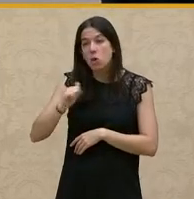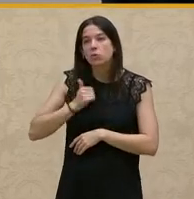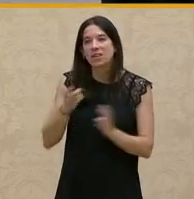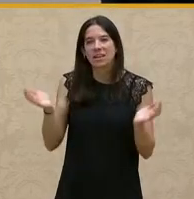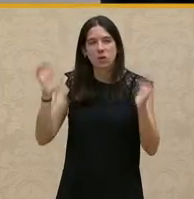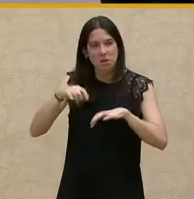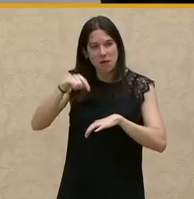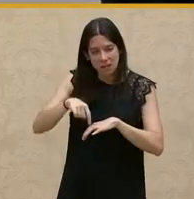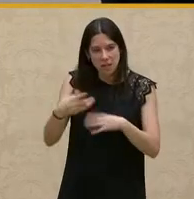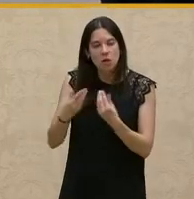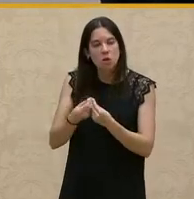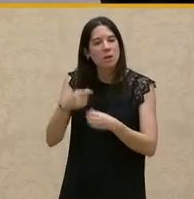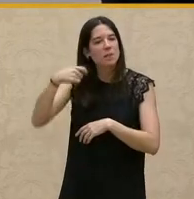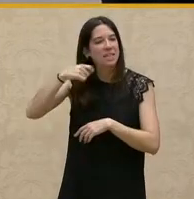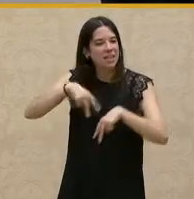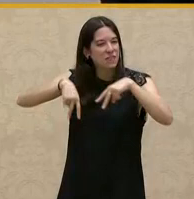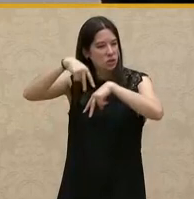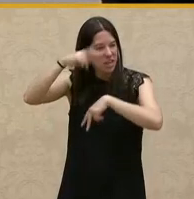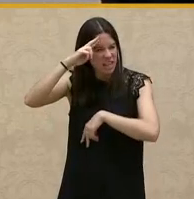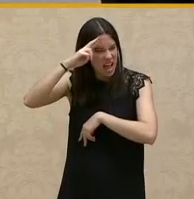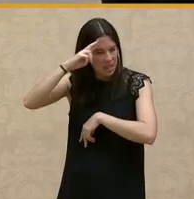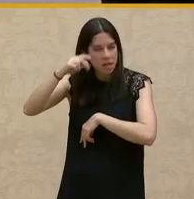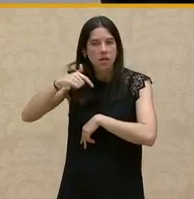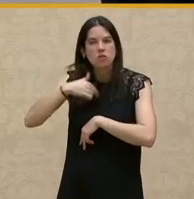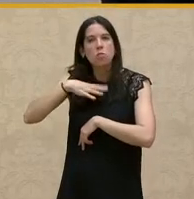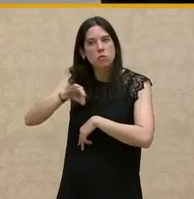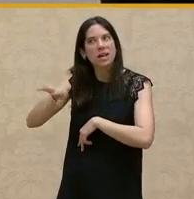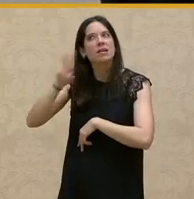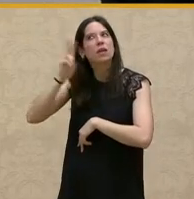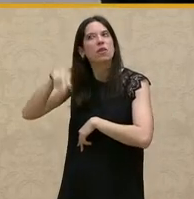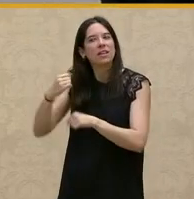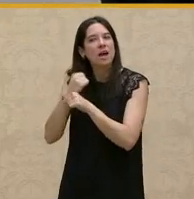presidente de FESOCE, pude conocer el gran trabajo que realiza vuestra federación en sordoceguera.